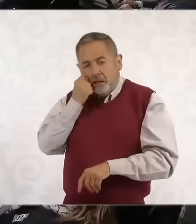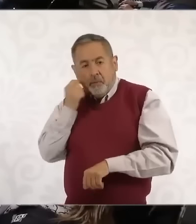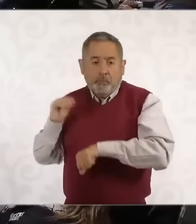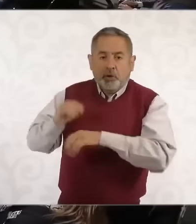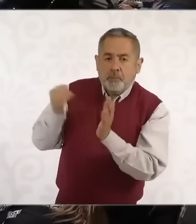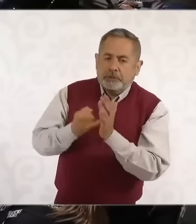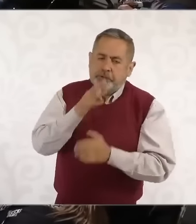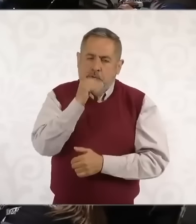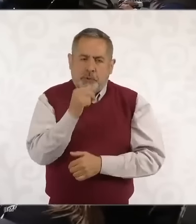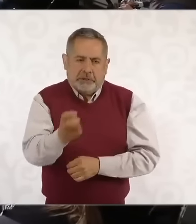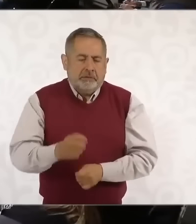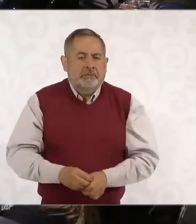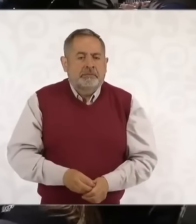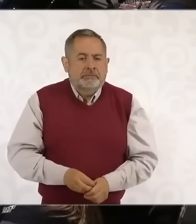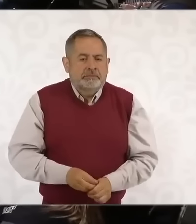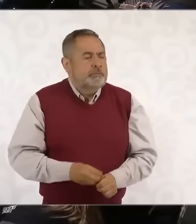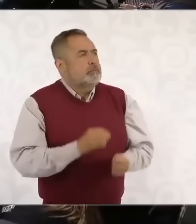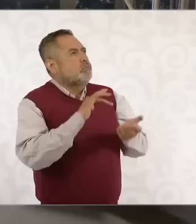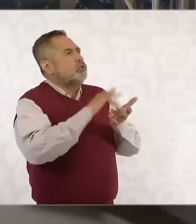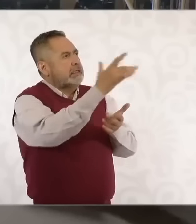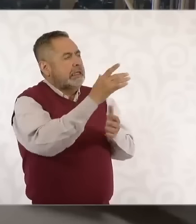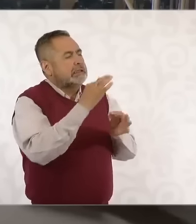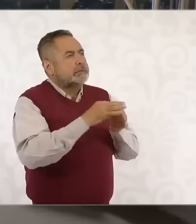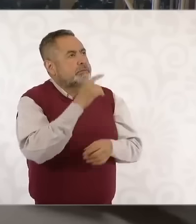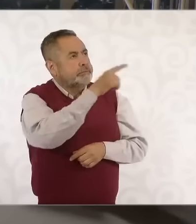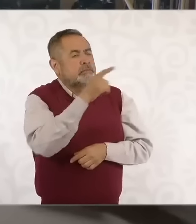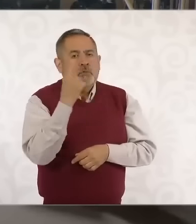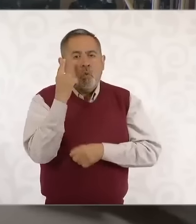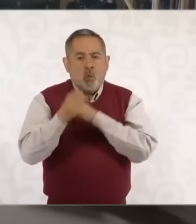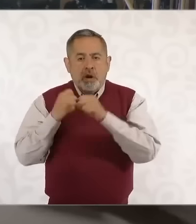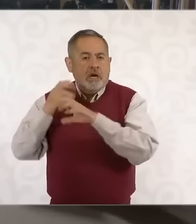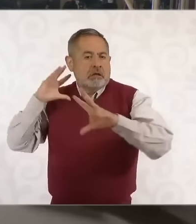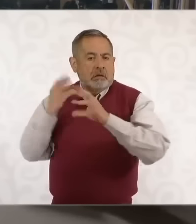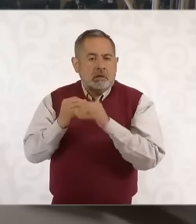sí le quiero preguntar porque ya se cumple un año de la ejecución del plan México, que usted lo